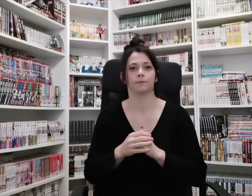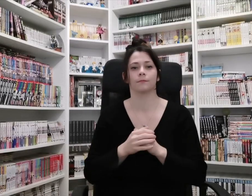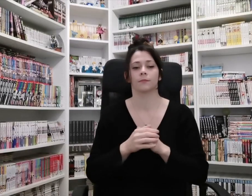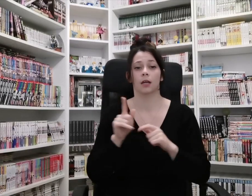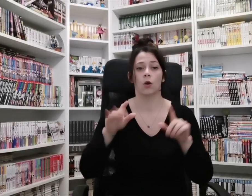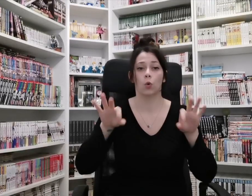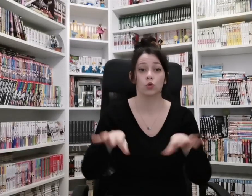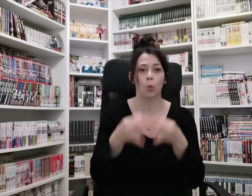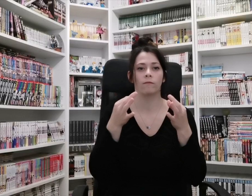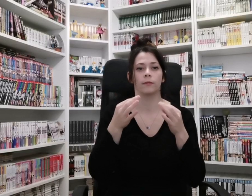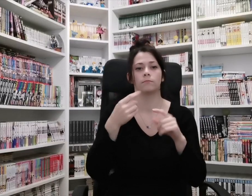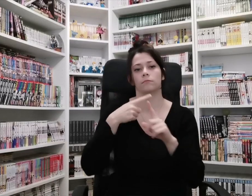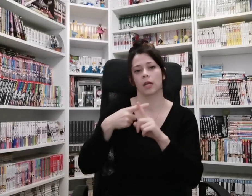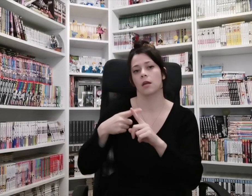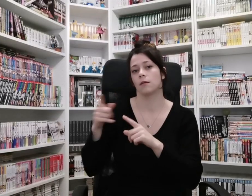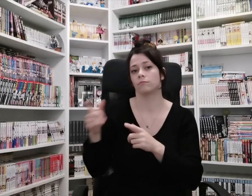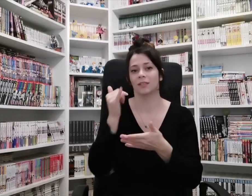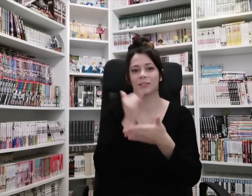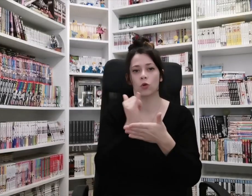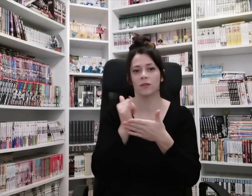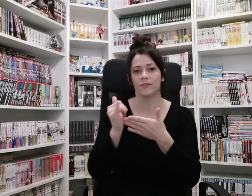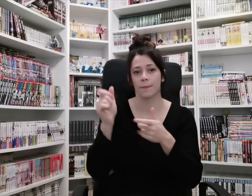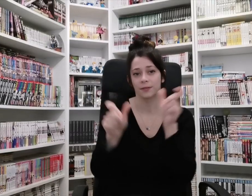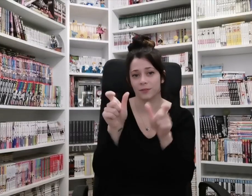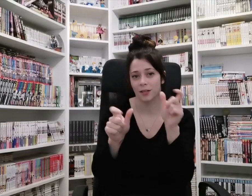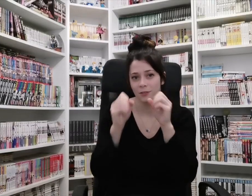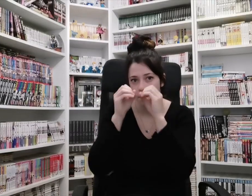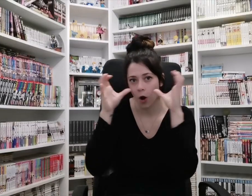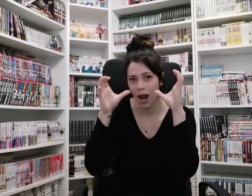se retrouver, s'identifier à des personnages de manga.